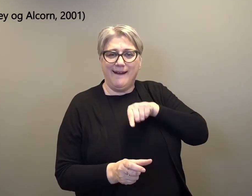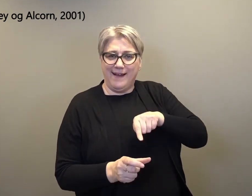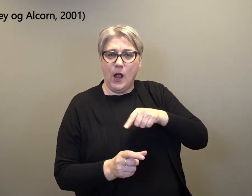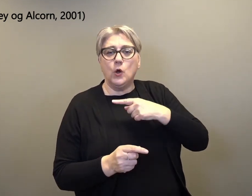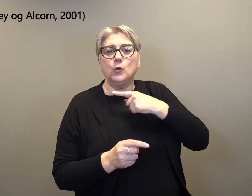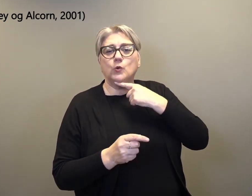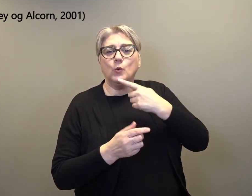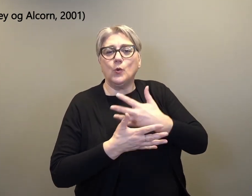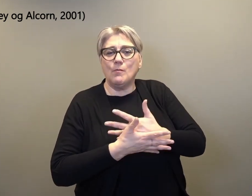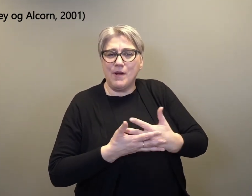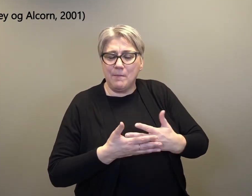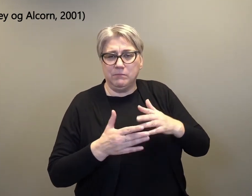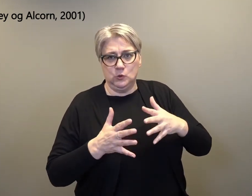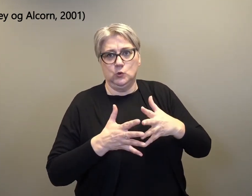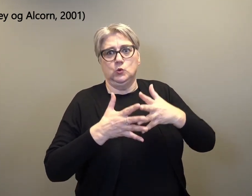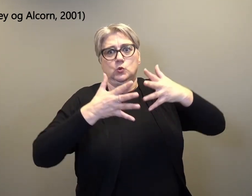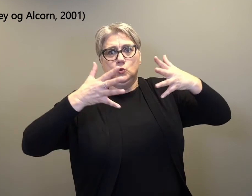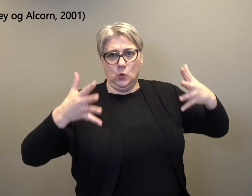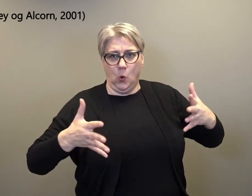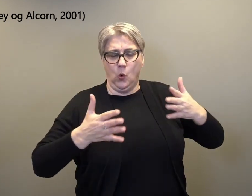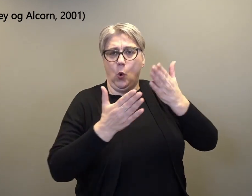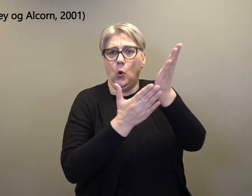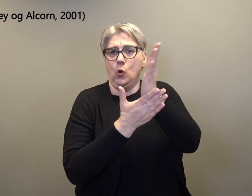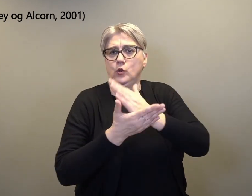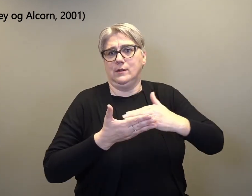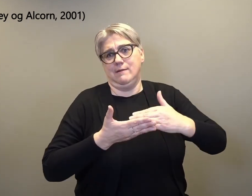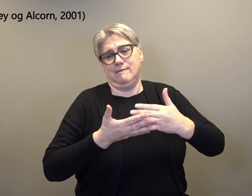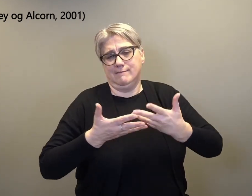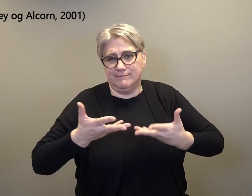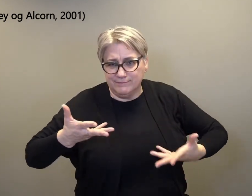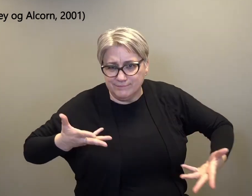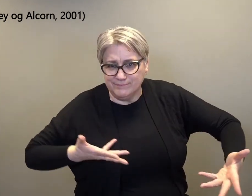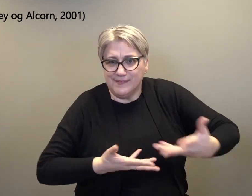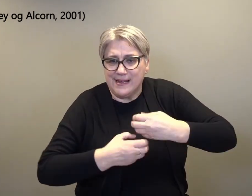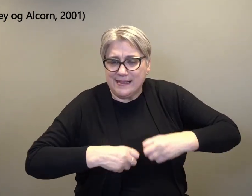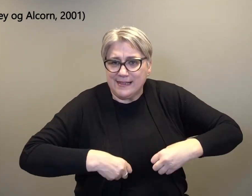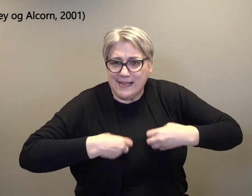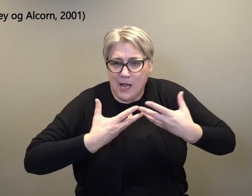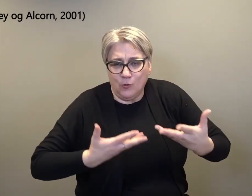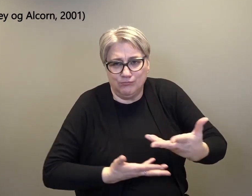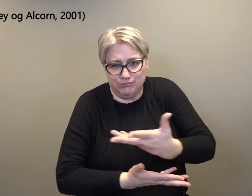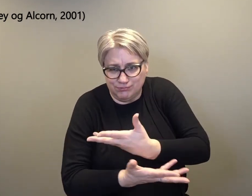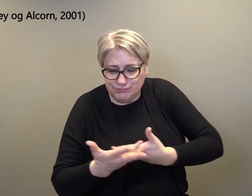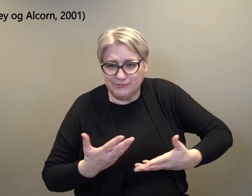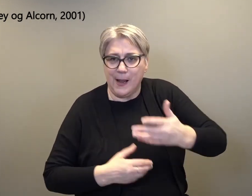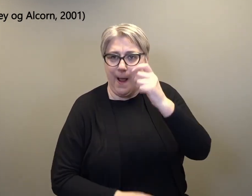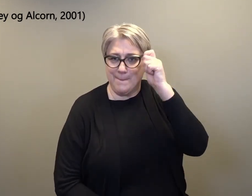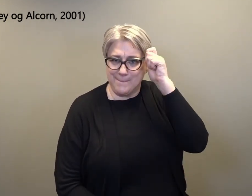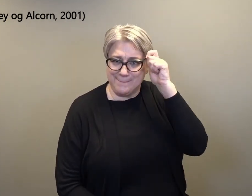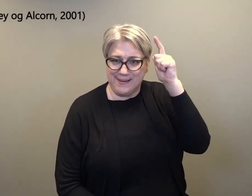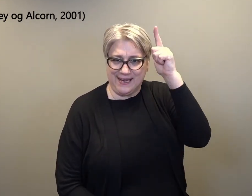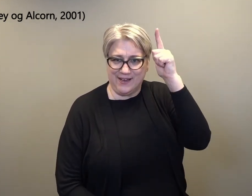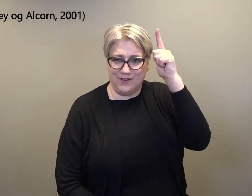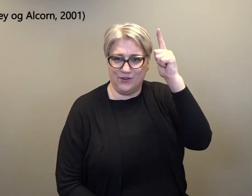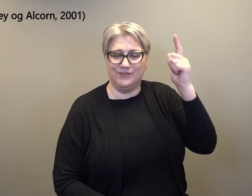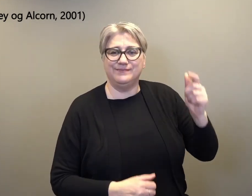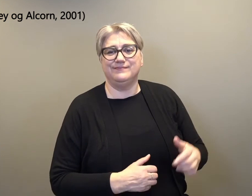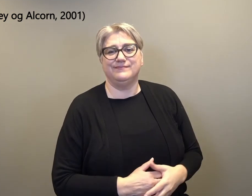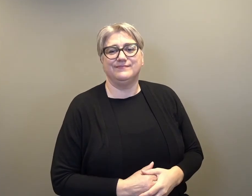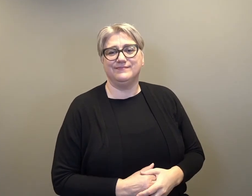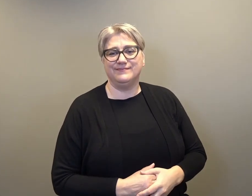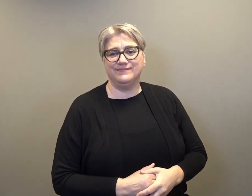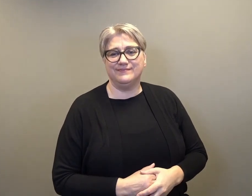Þannig er tungumálið stór hluti af því að tjá og miðla menningu.